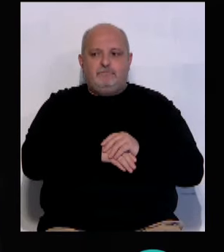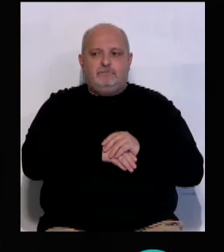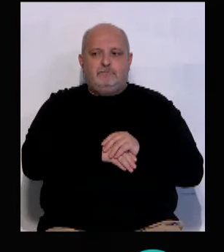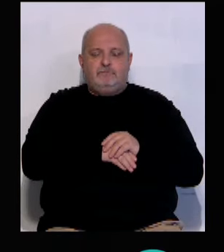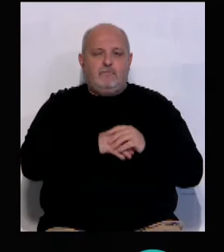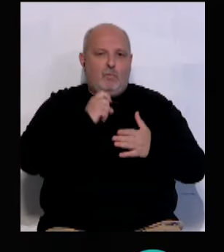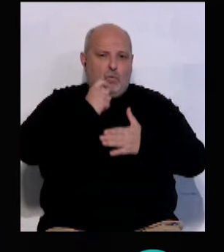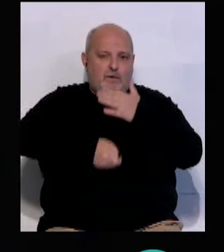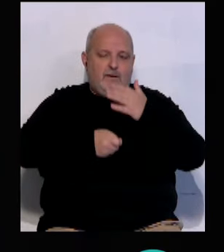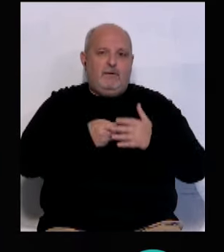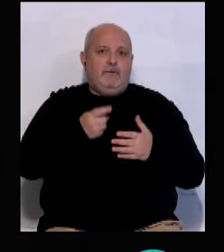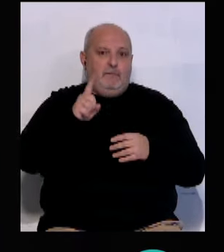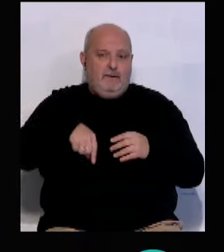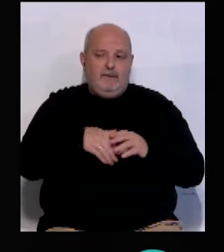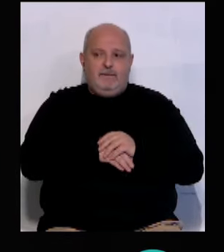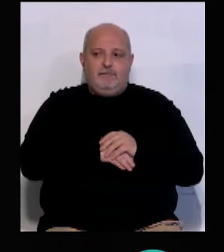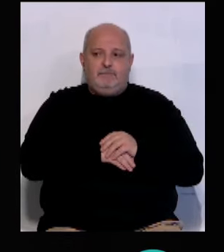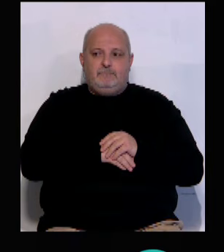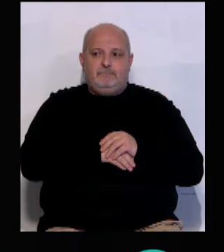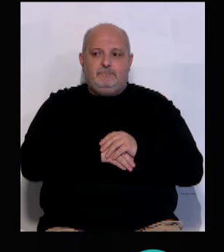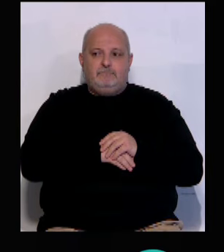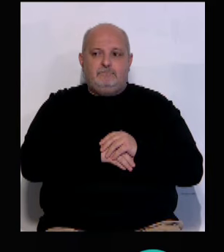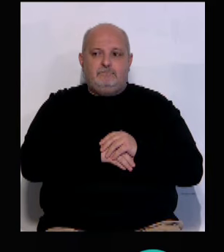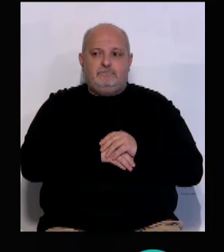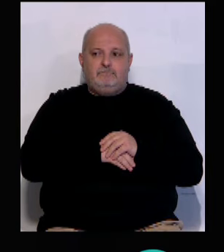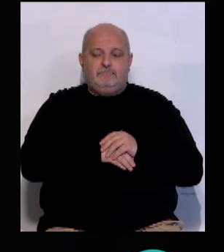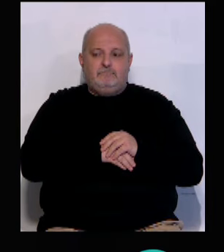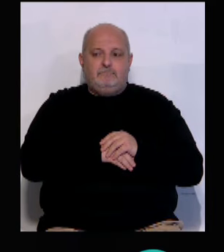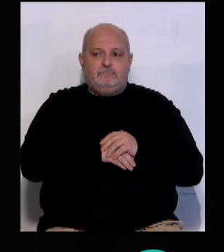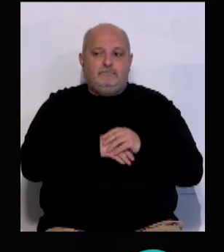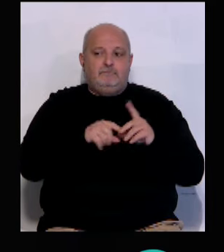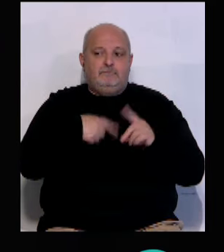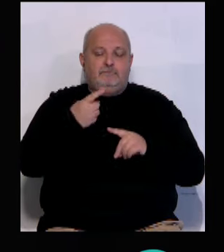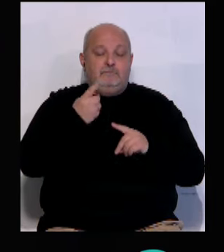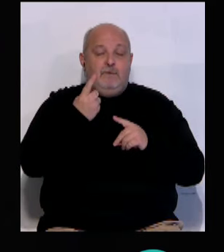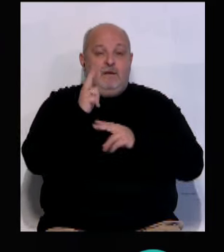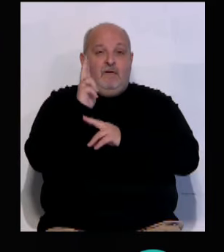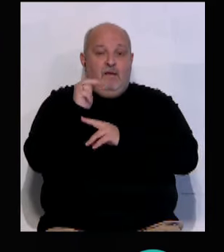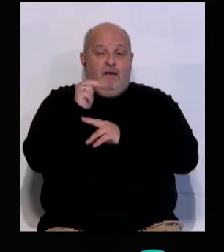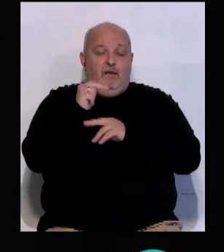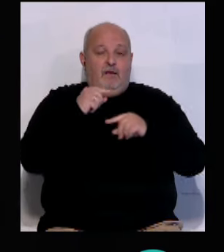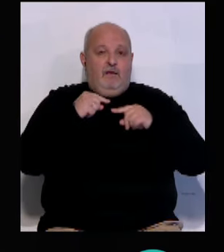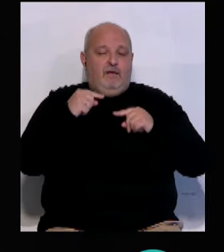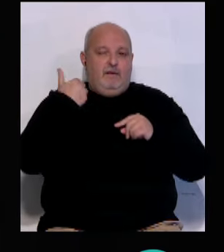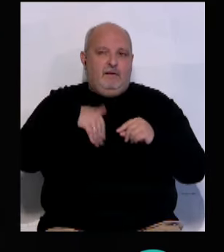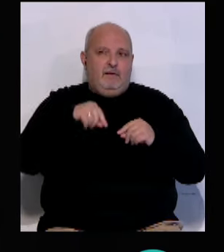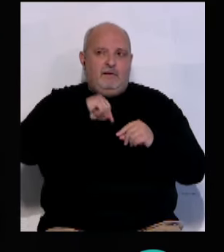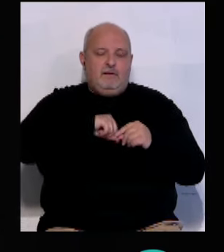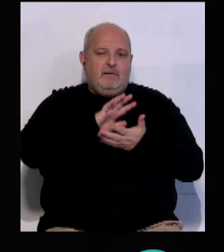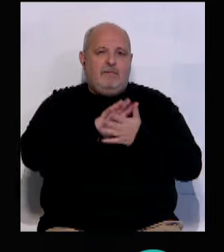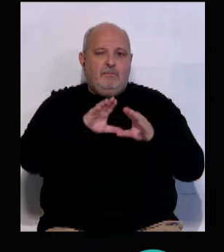multa y demás y y bueno y llegamos al viernes y el Mister ya sabía un poco calmado todo y era partido